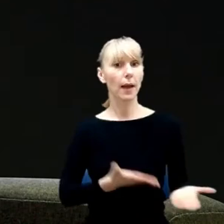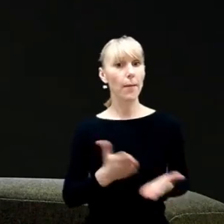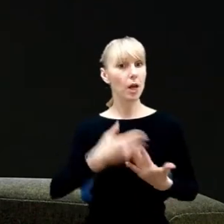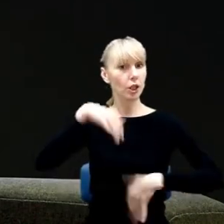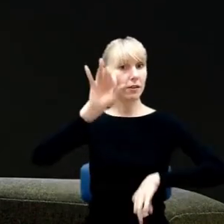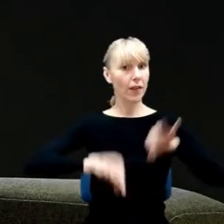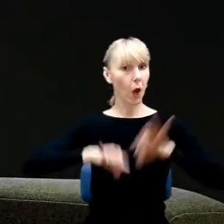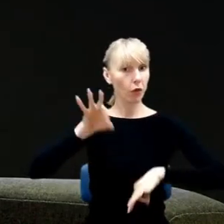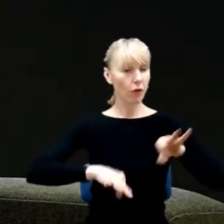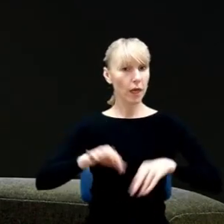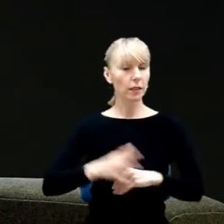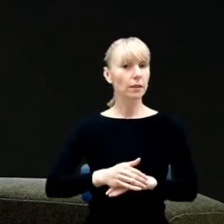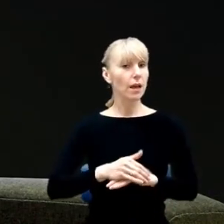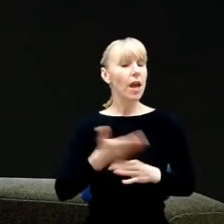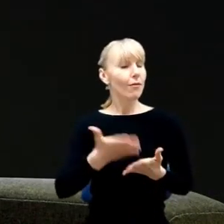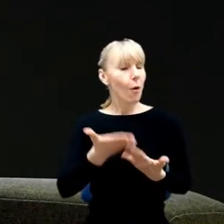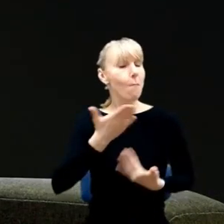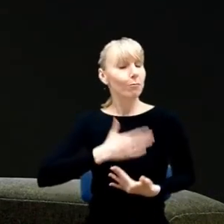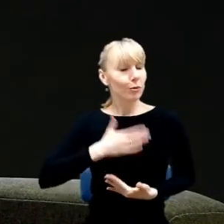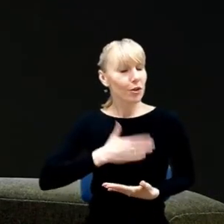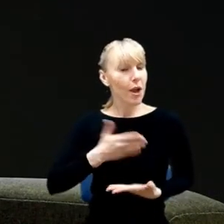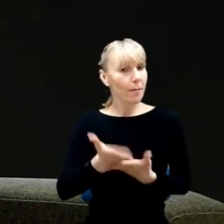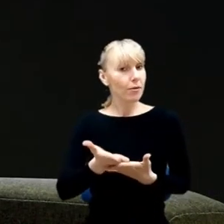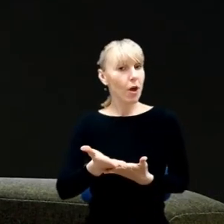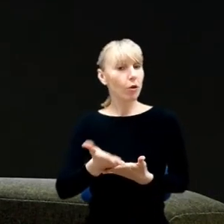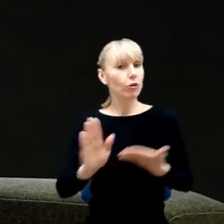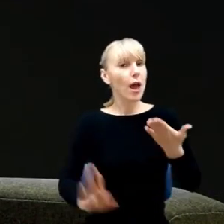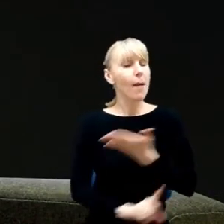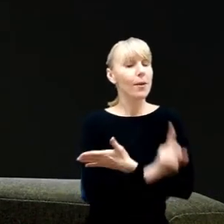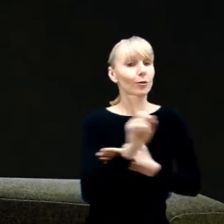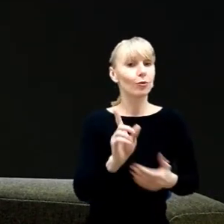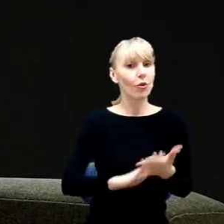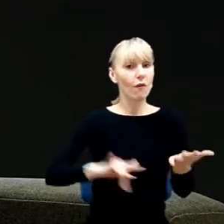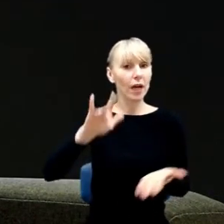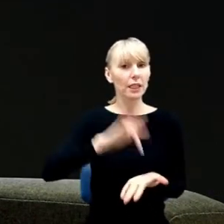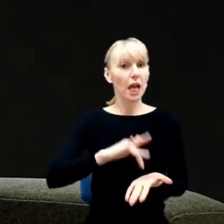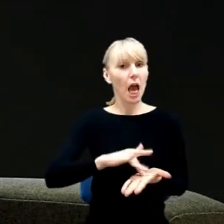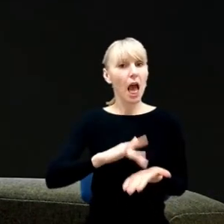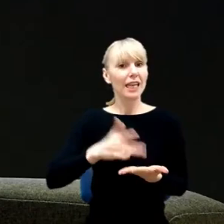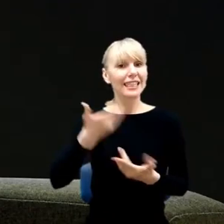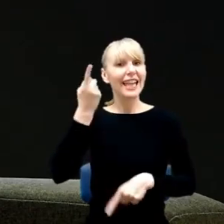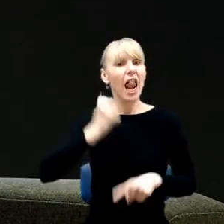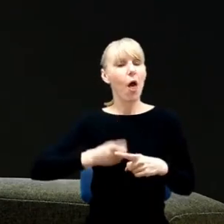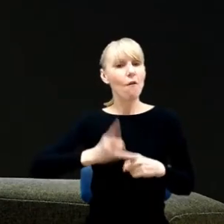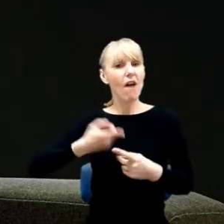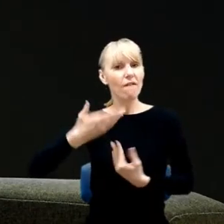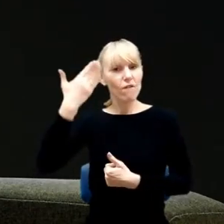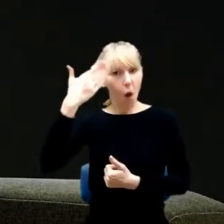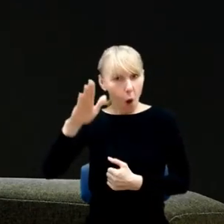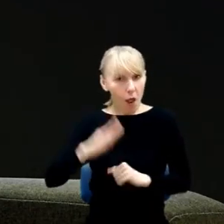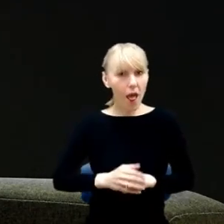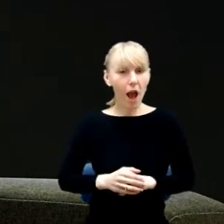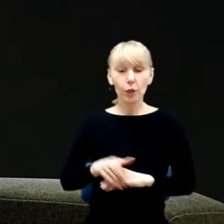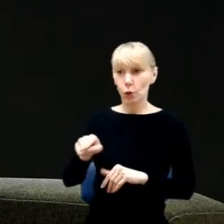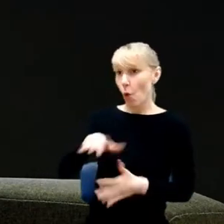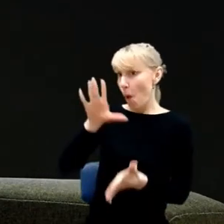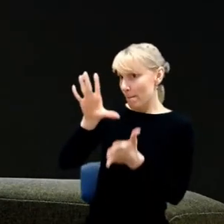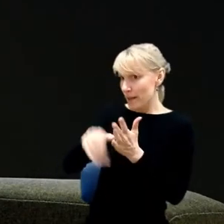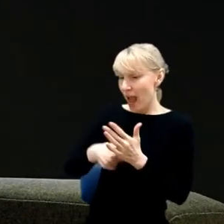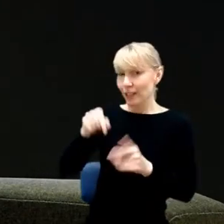Mam przyjemność reprezentowania Stalowej Woli, miasta wyjątkowego, bo miasta należącego do jednych najmłodszych miast w Polsce.